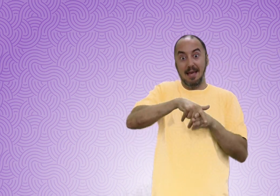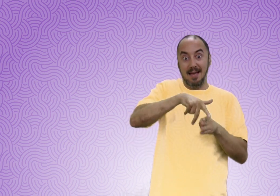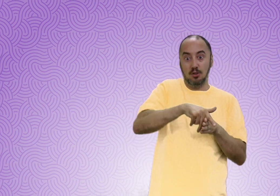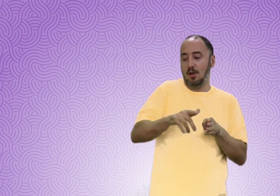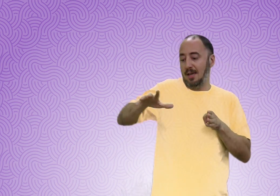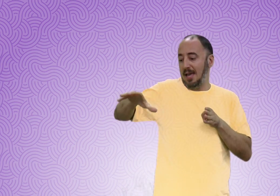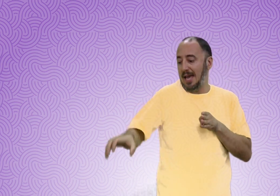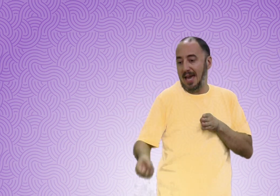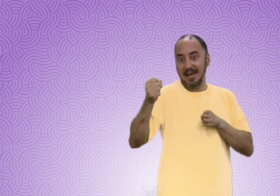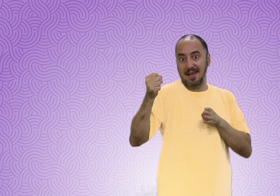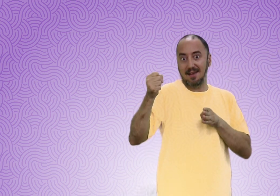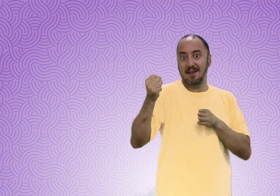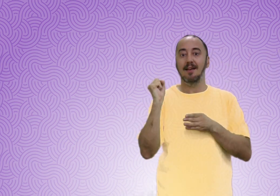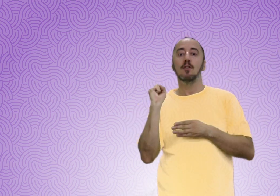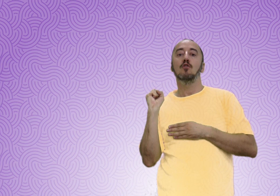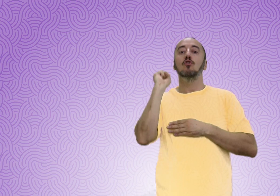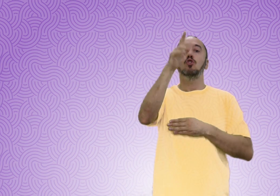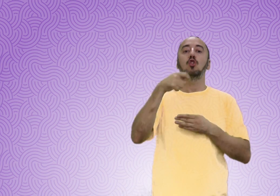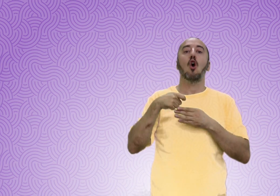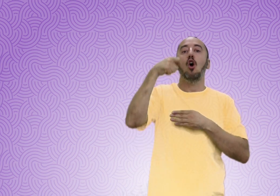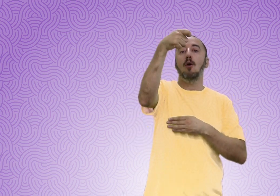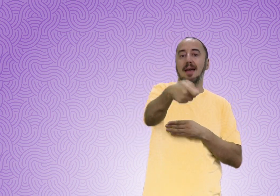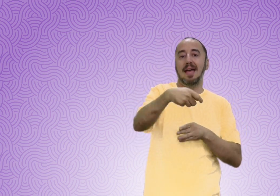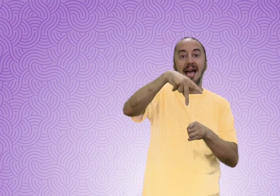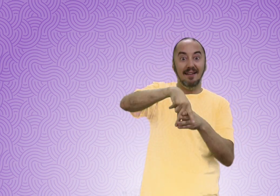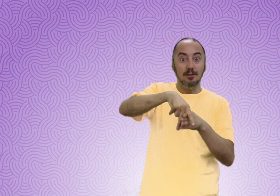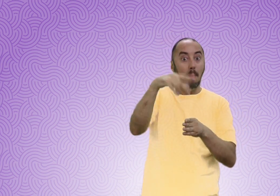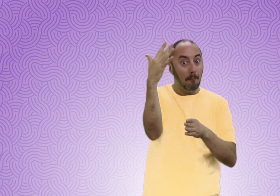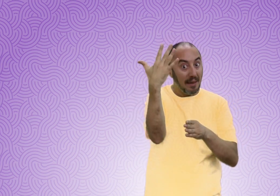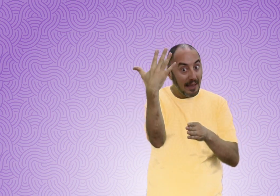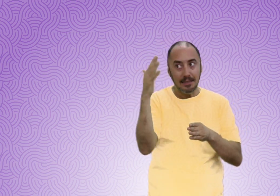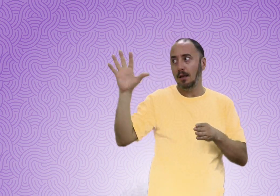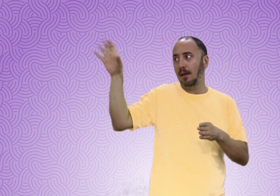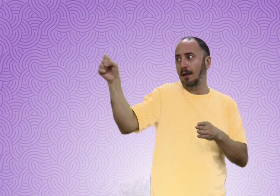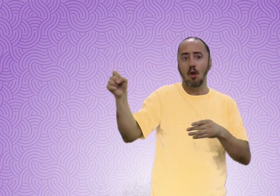toma el pato y se lo lanza a otro compañero que debe agarrarla